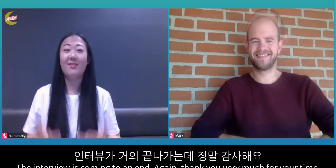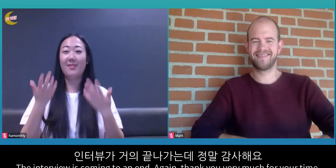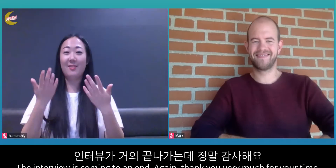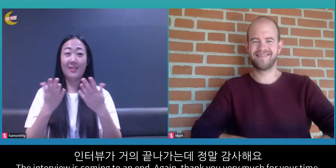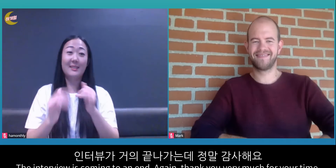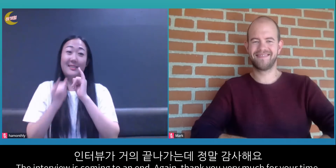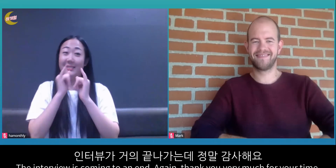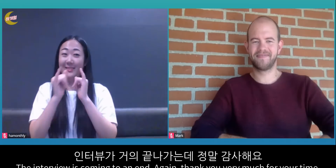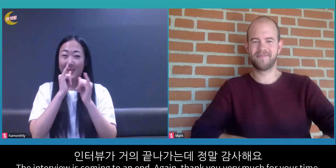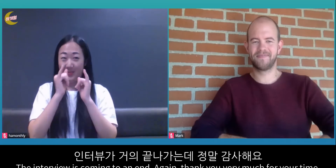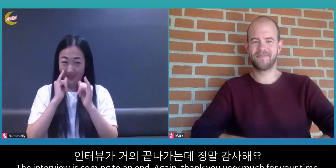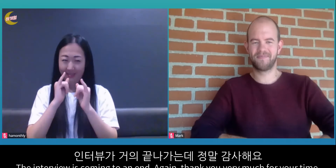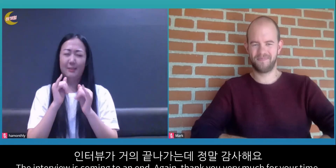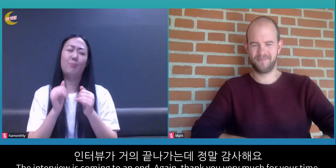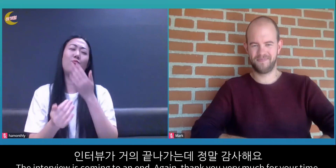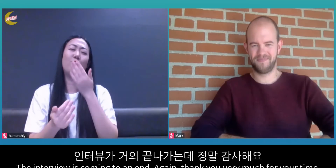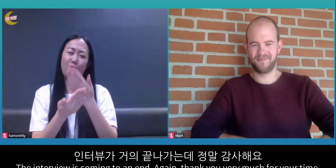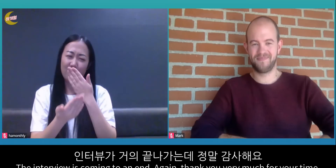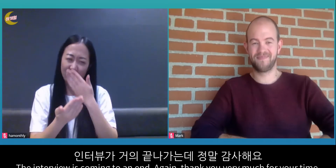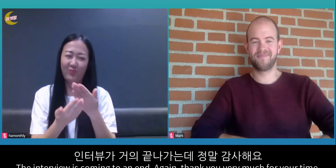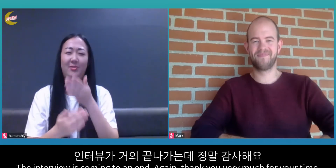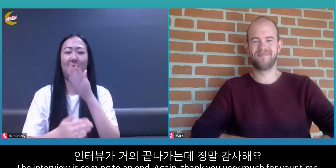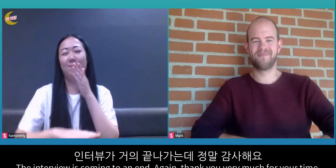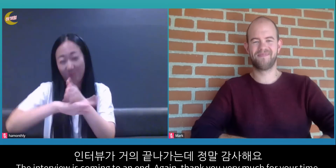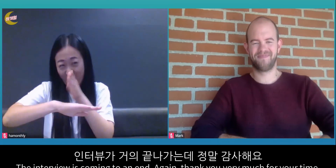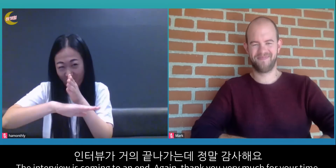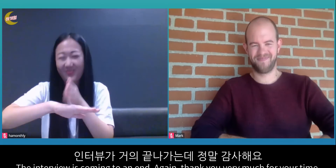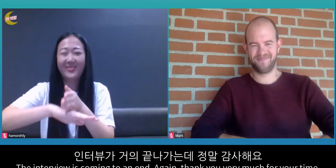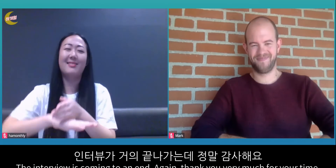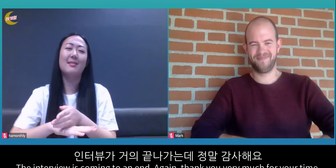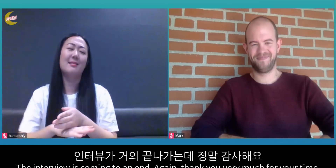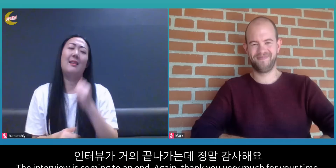面接は終わりに近づいています。繰り返しになりますが、ありがとうございまし